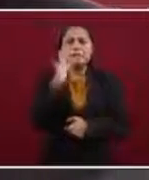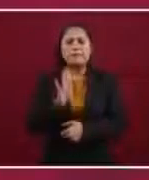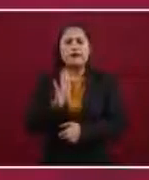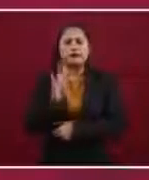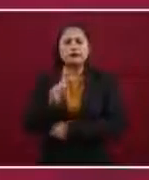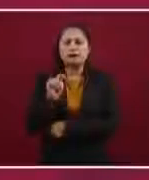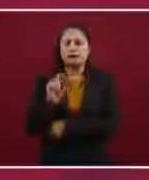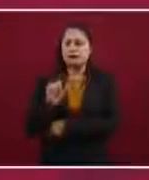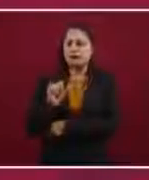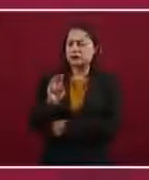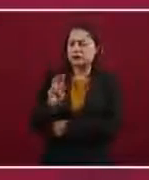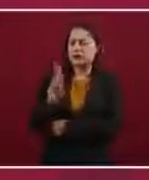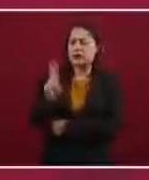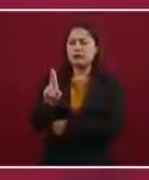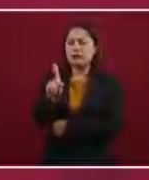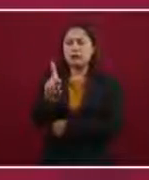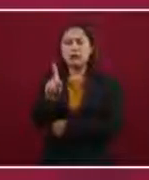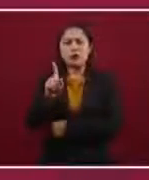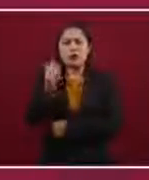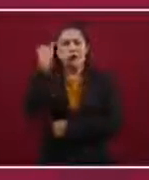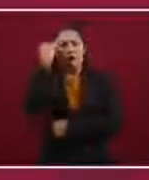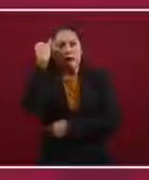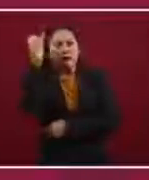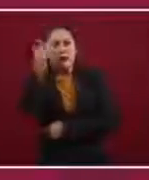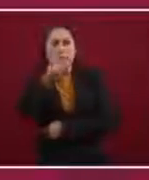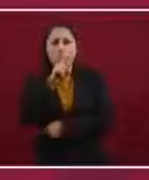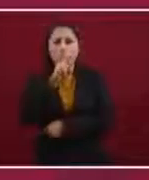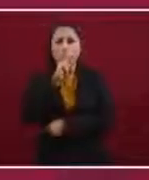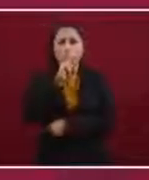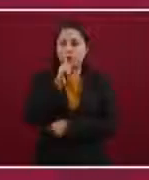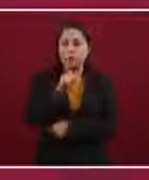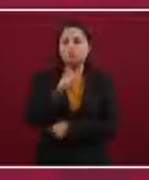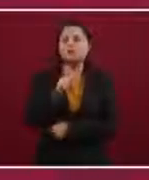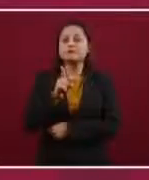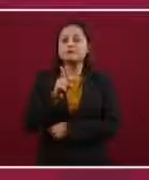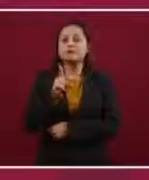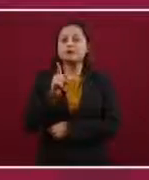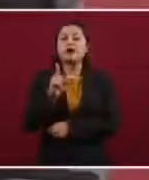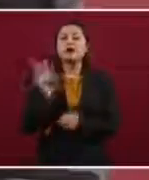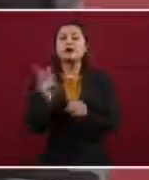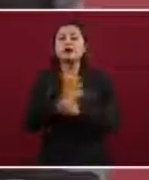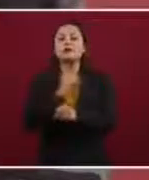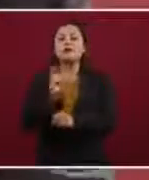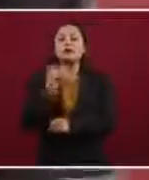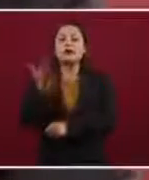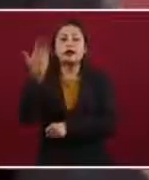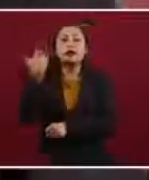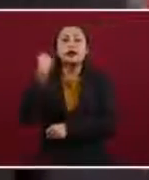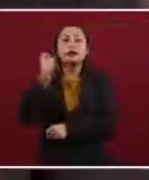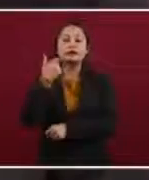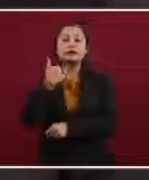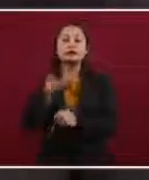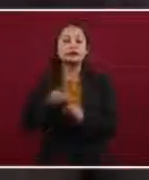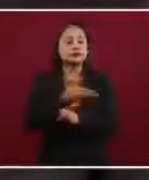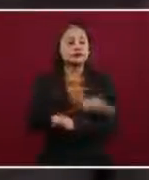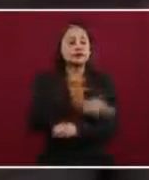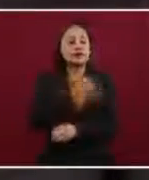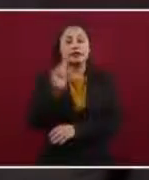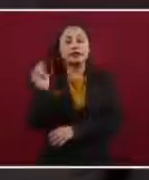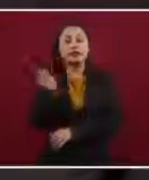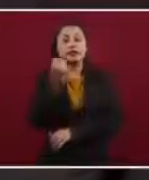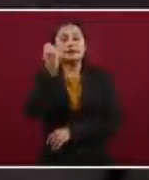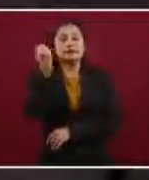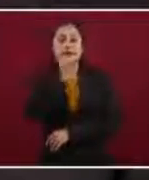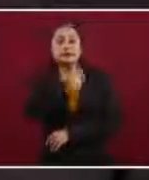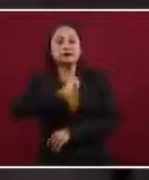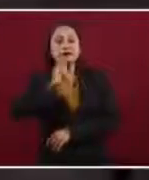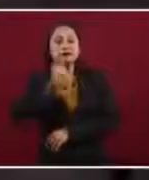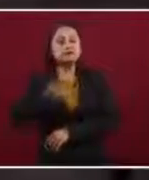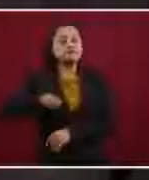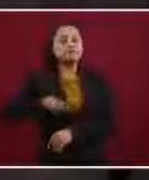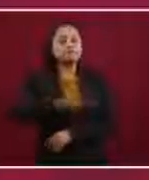muy buenos los tecnócratas y sus intelectuales orgánicos para crear nuevos términos: visibilidad,